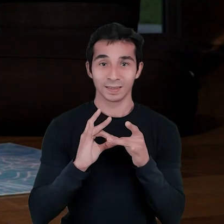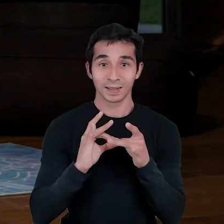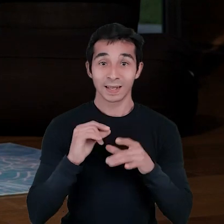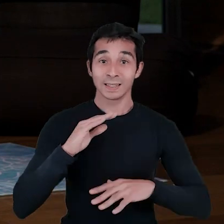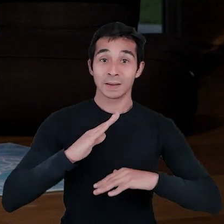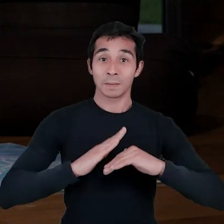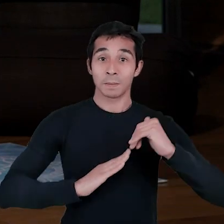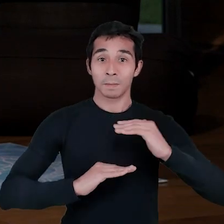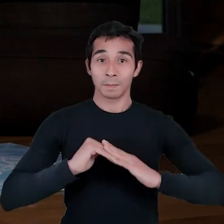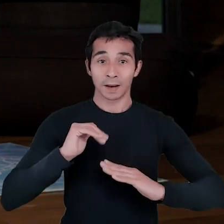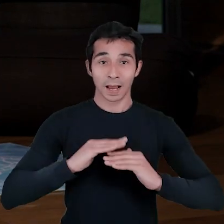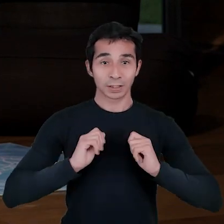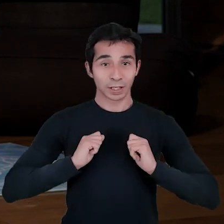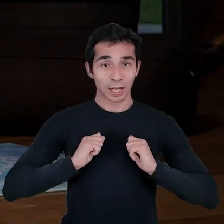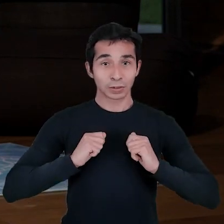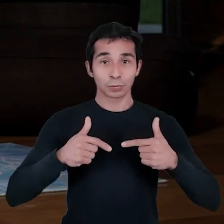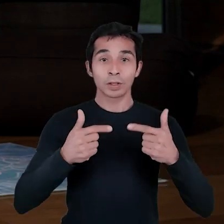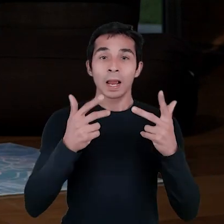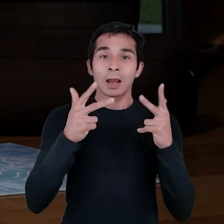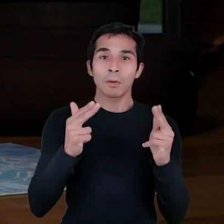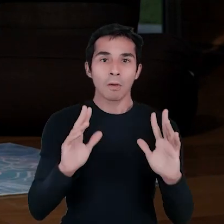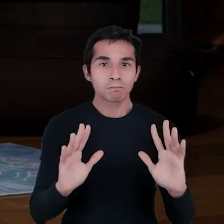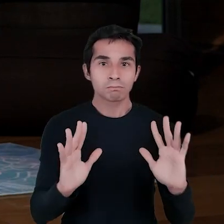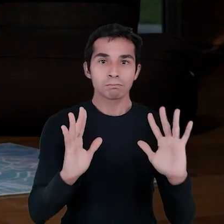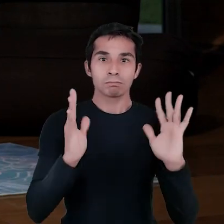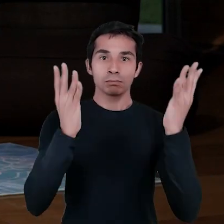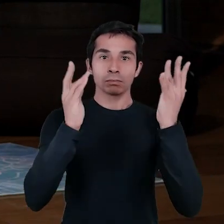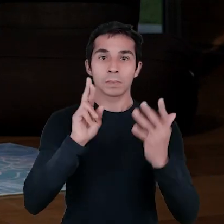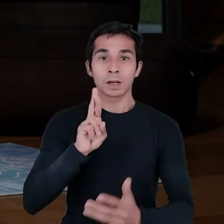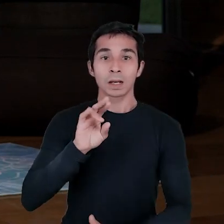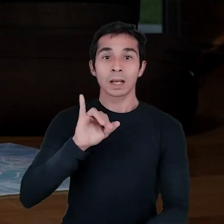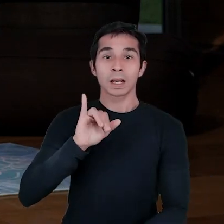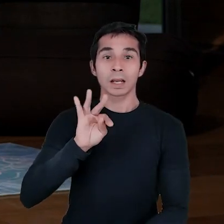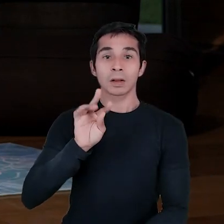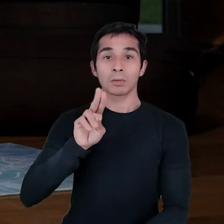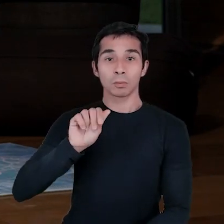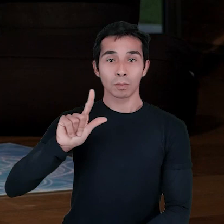É onde há atitudes e práticas devocionais, ritualísticas.